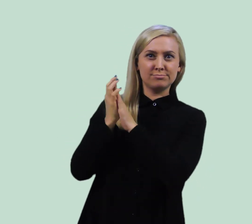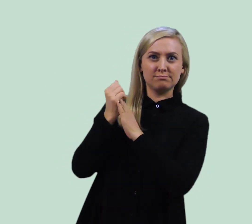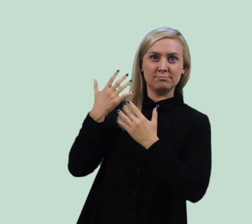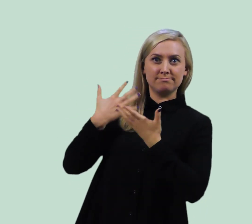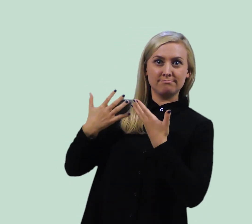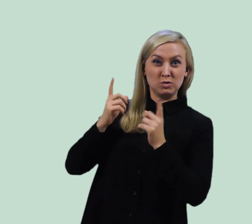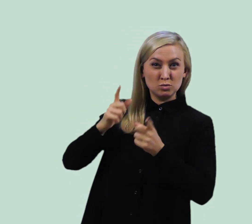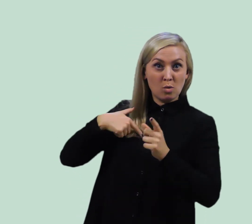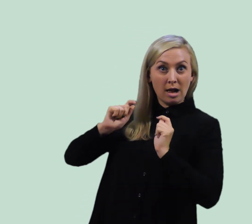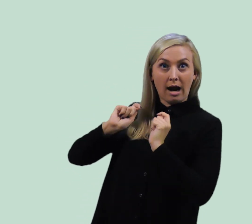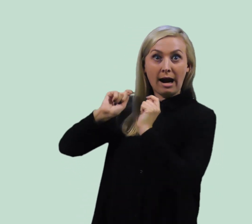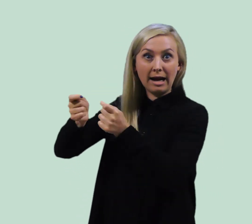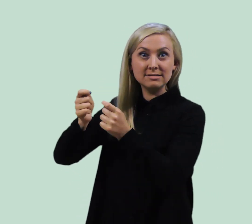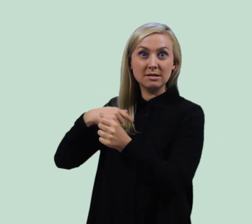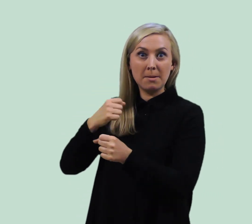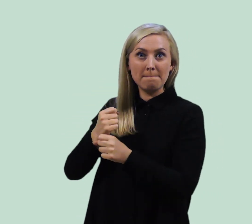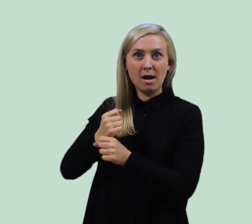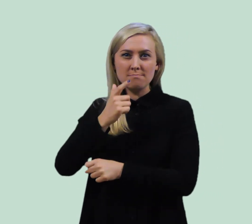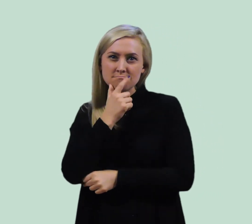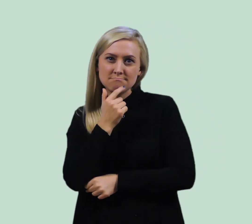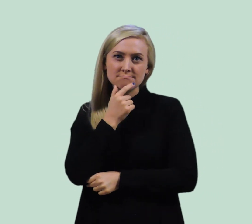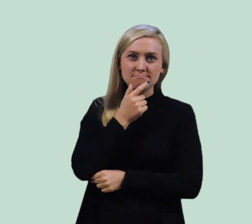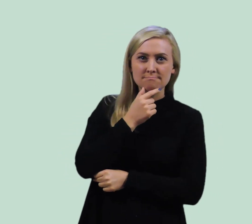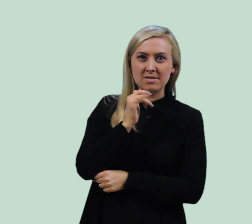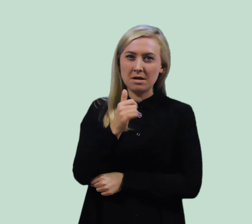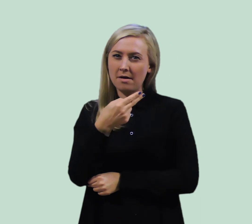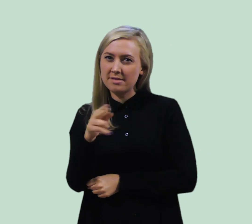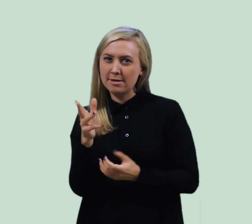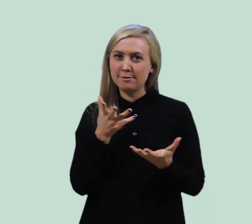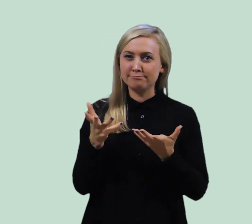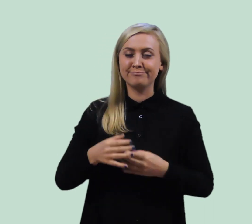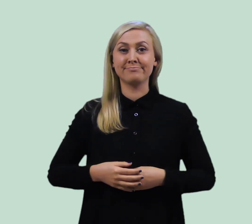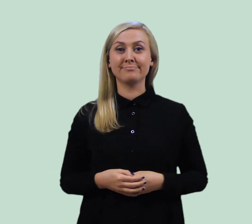Ob du zB eine Anzeige machen möchtest.